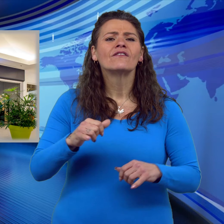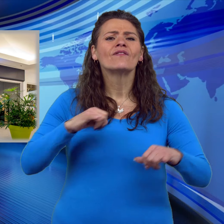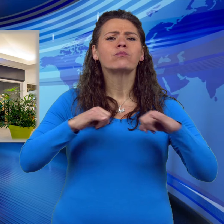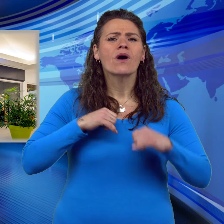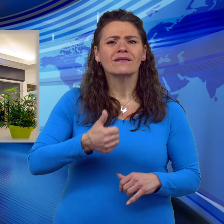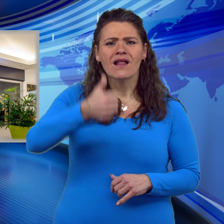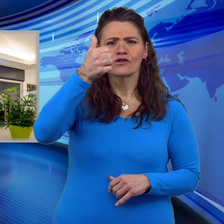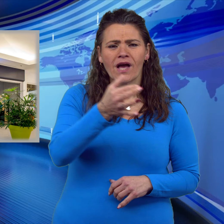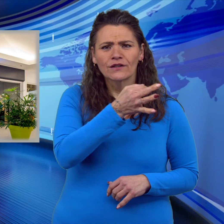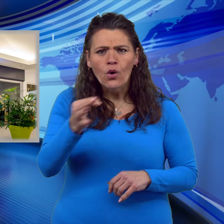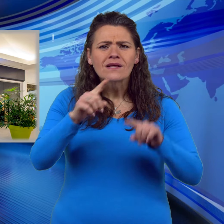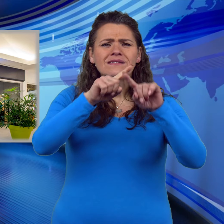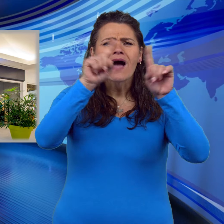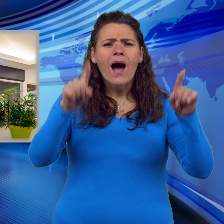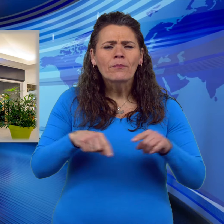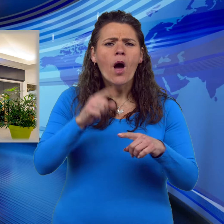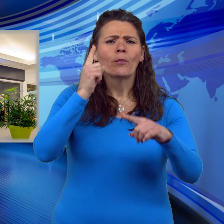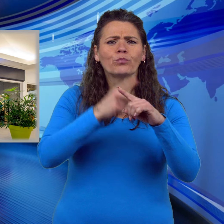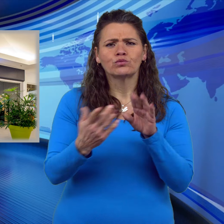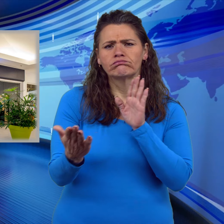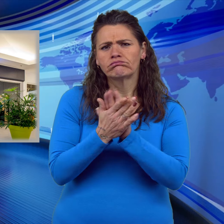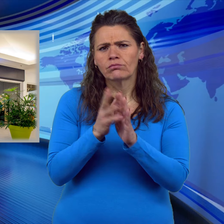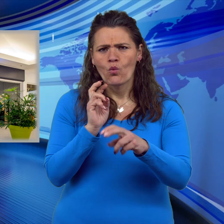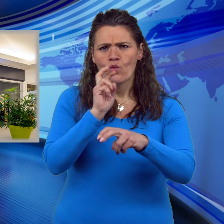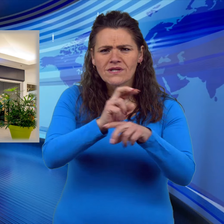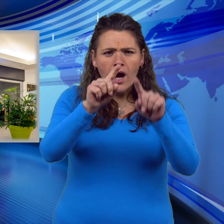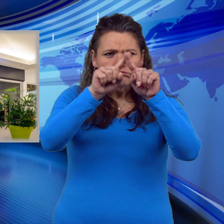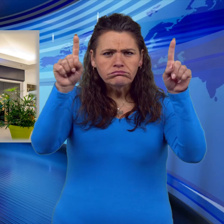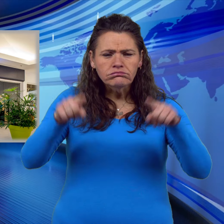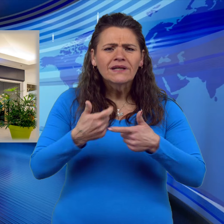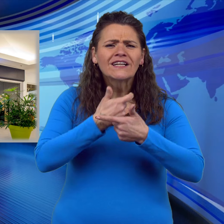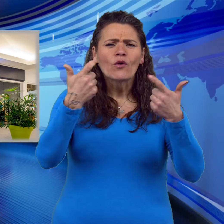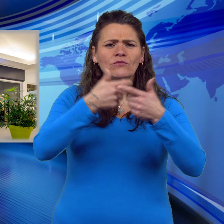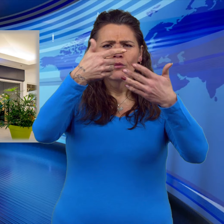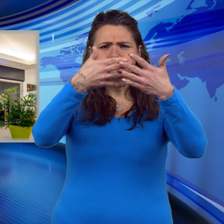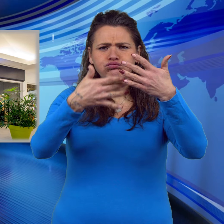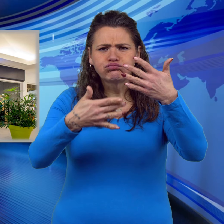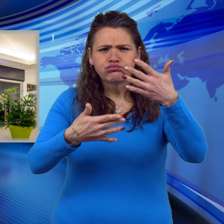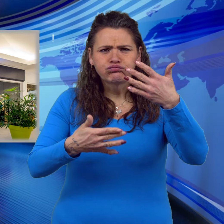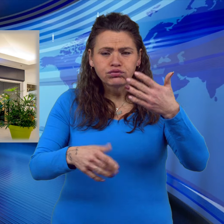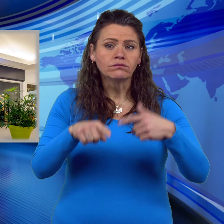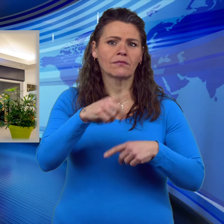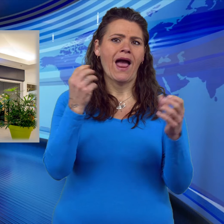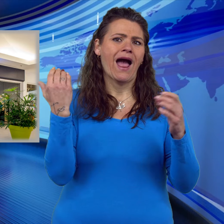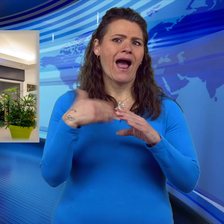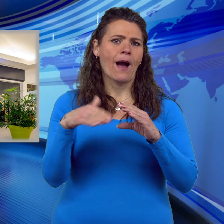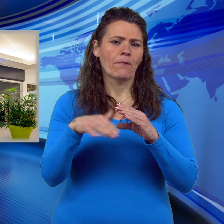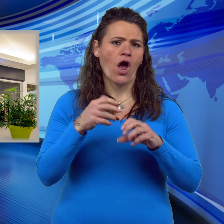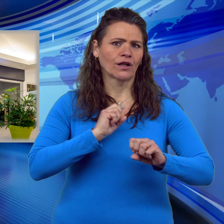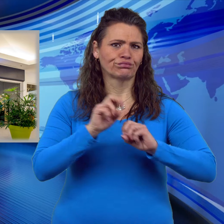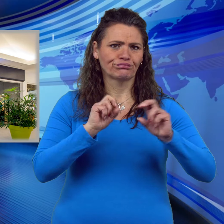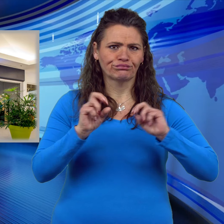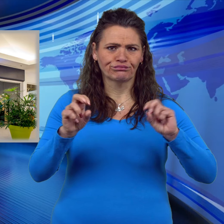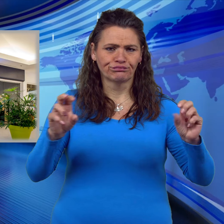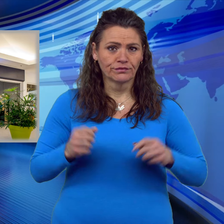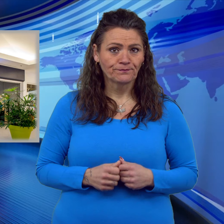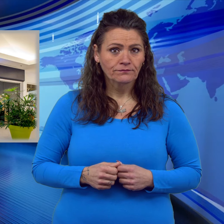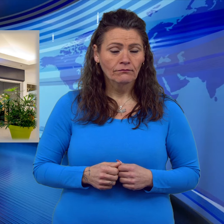elektronikus úton és a számlalevél mellékletében február 1-jétől folyamatosan tájékoztatja.